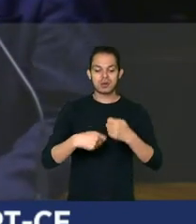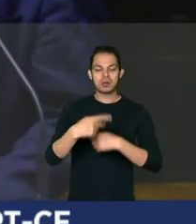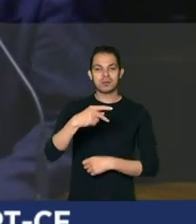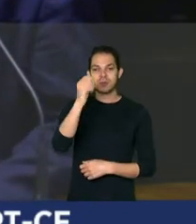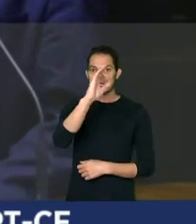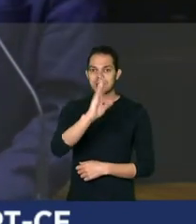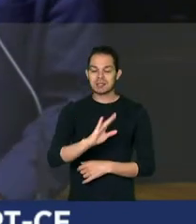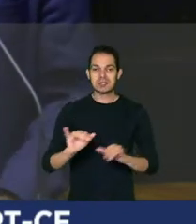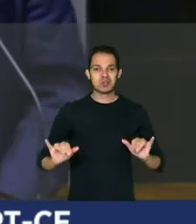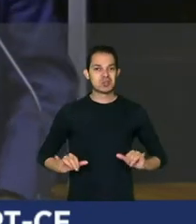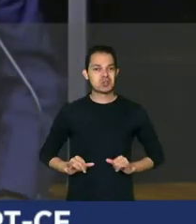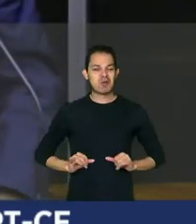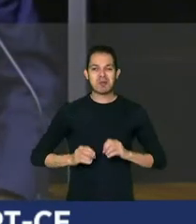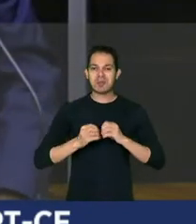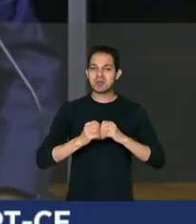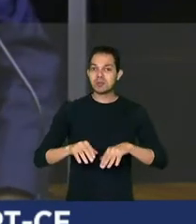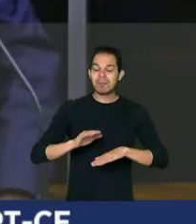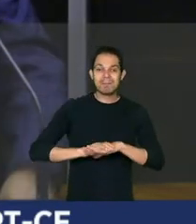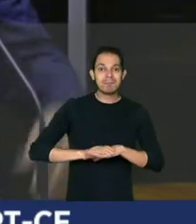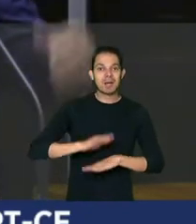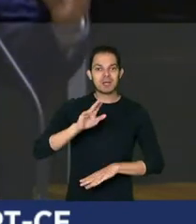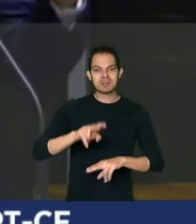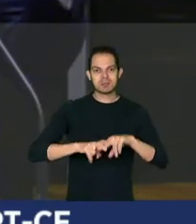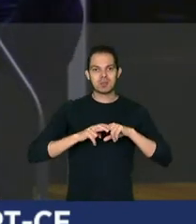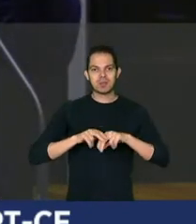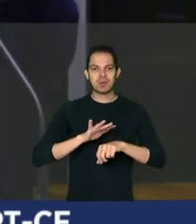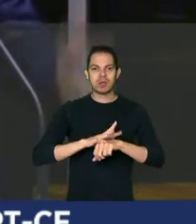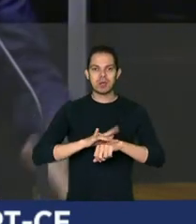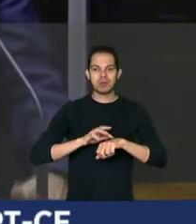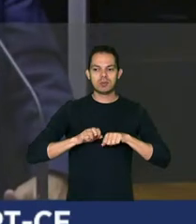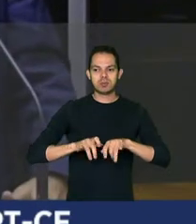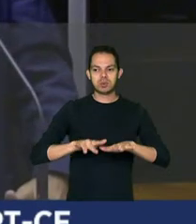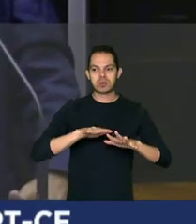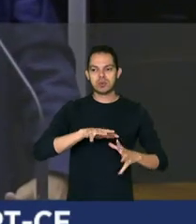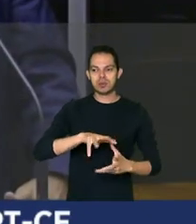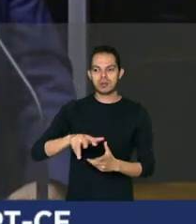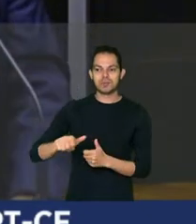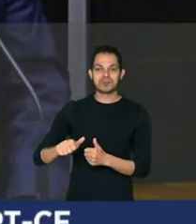FUNDAMENTAL... AQUELE SETOR DA ECONOMIA BRASILEIRA QUE MAIS SOFREU COM A PANDEMIA, QUE MAIS SOFRE, FOI O PRIMEIRO A